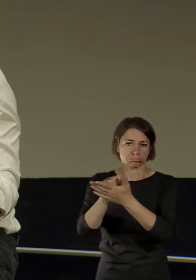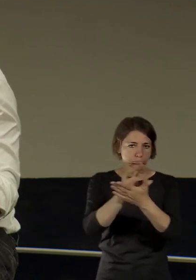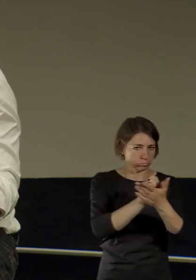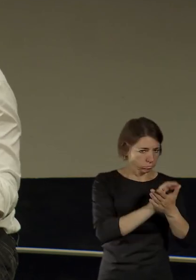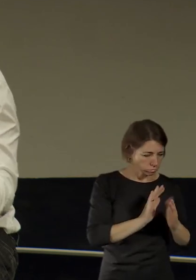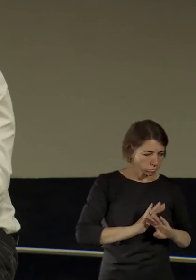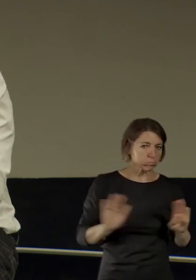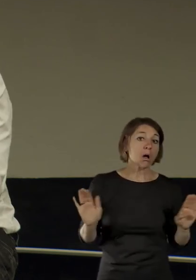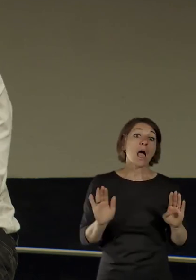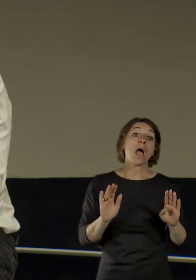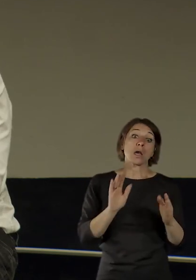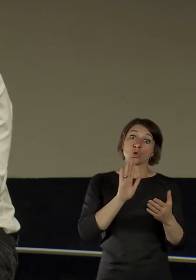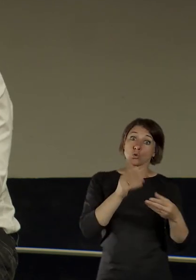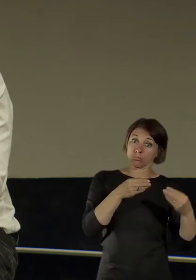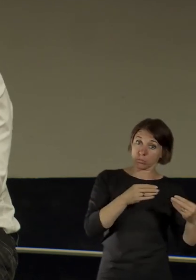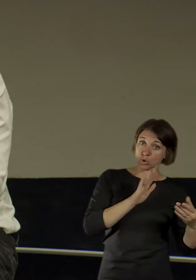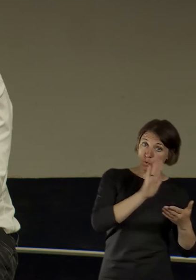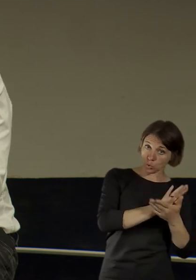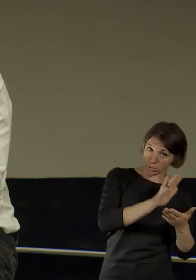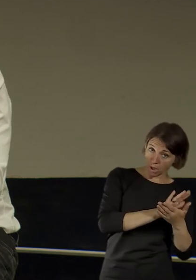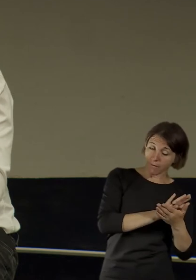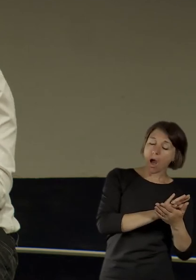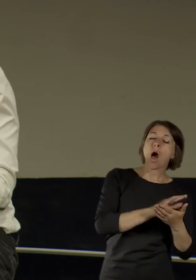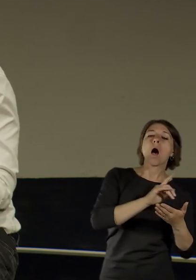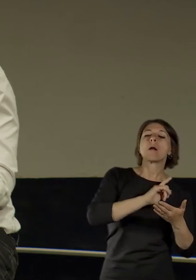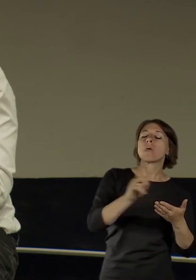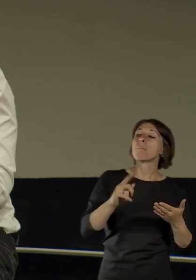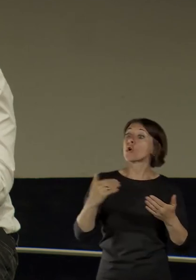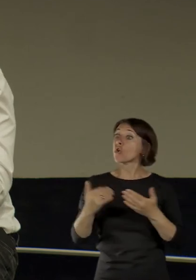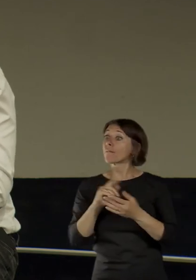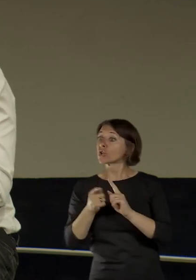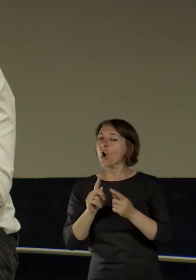novou dohodou a nebo změnami územního plánu. A my jenom říkáme, že ten dnešní plán